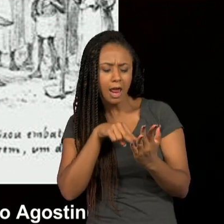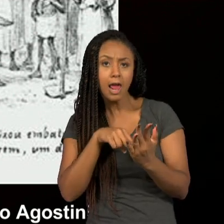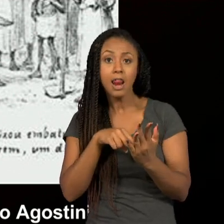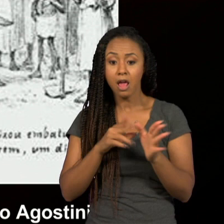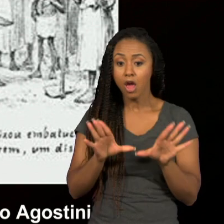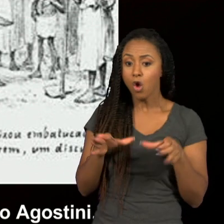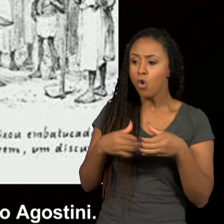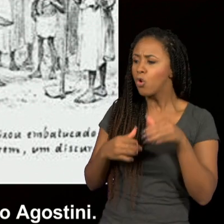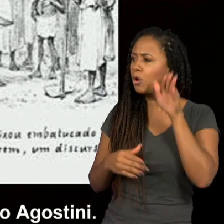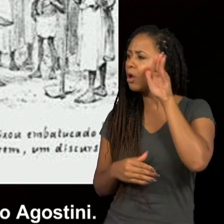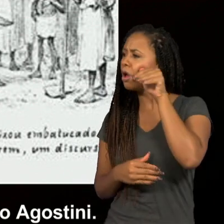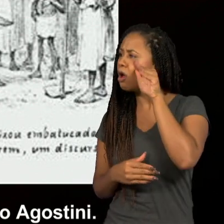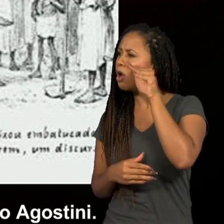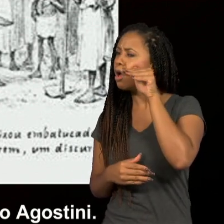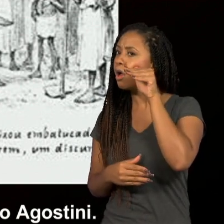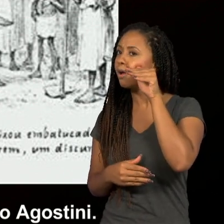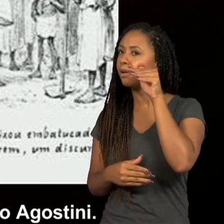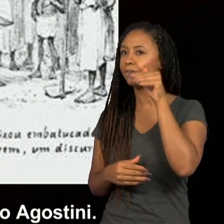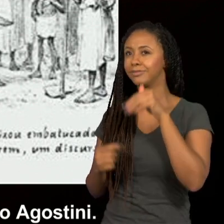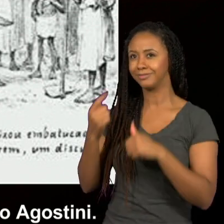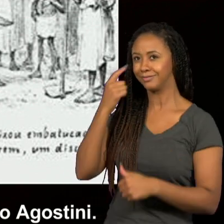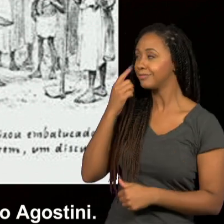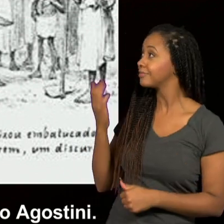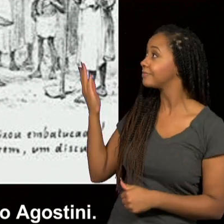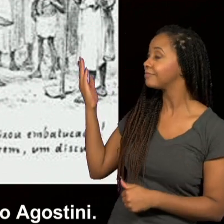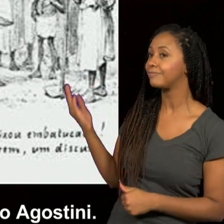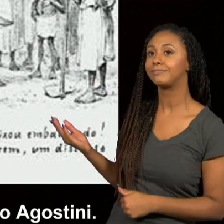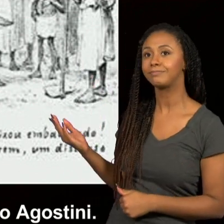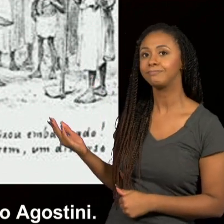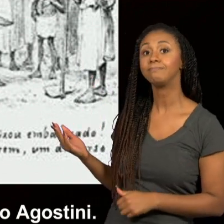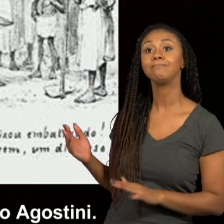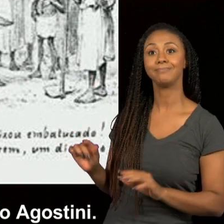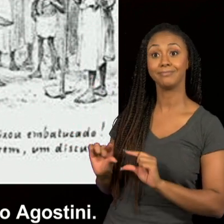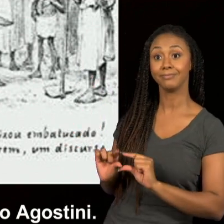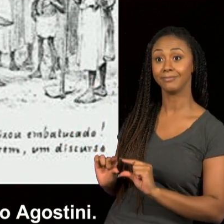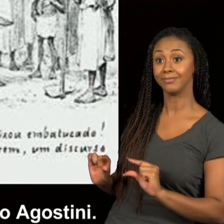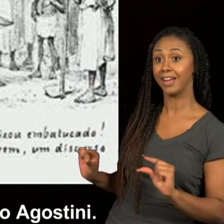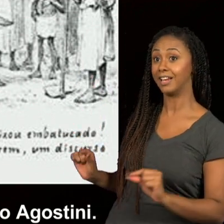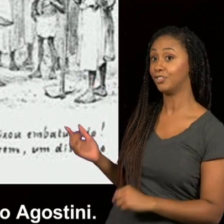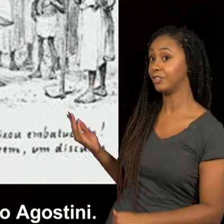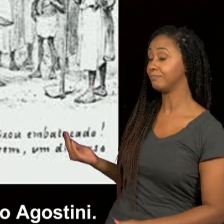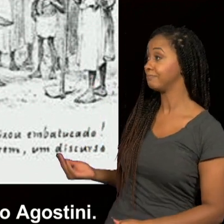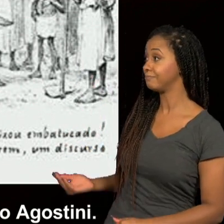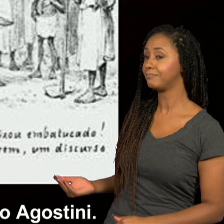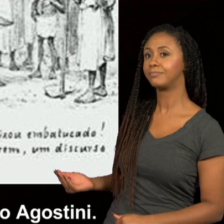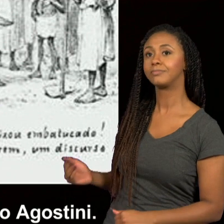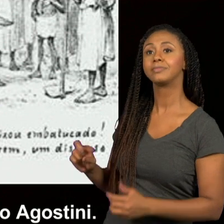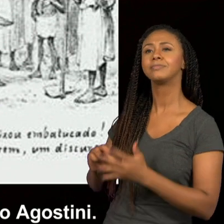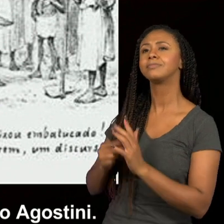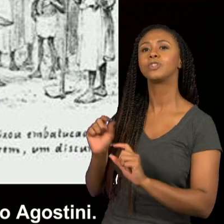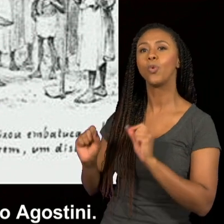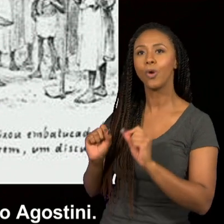GENTE CONSEGUE VER, NA PRÓPRIA LEGENDA, QUE ELE ESTÁ LENDO O JORNAL "O PAÍS" E EXISTE UM